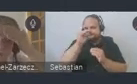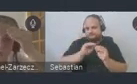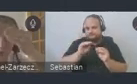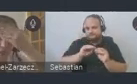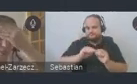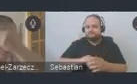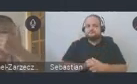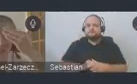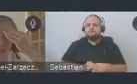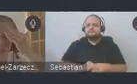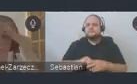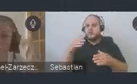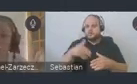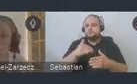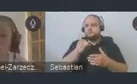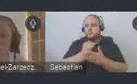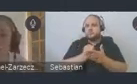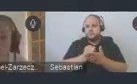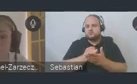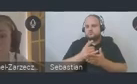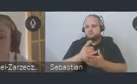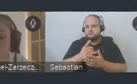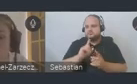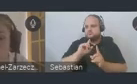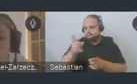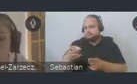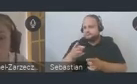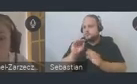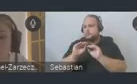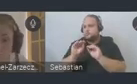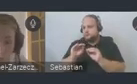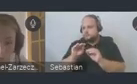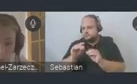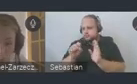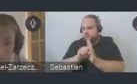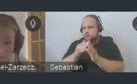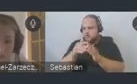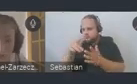Plus można taki kurs zadać do domu naszym uczestnikom do powtórzenia.